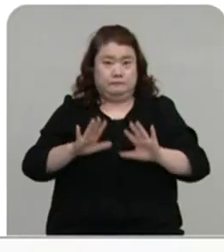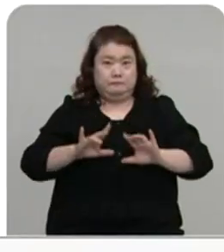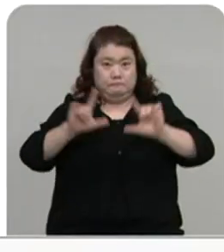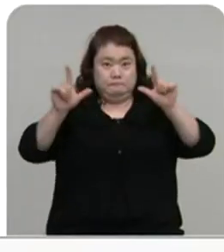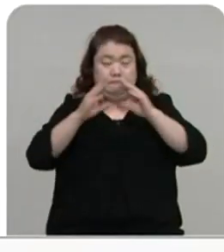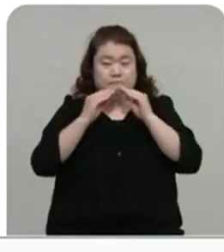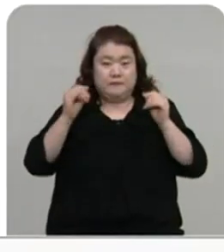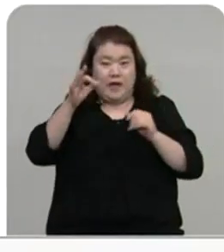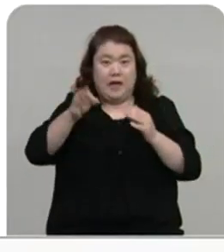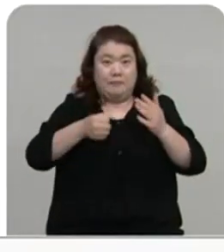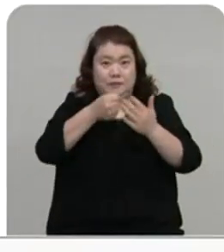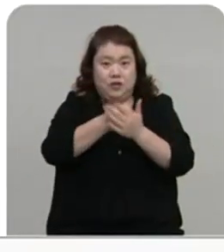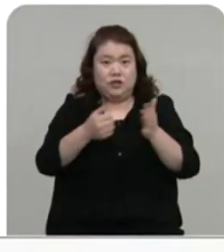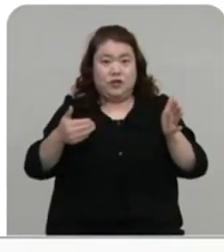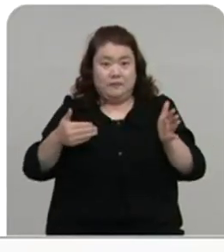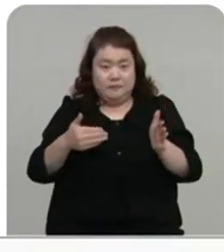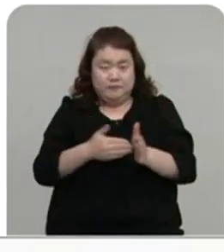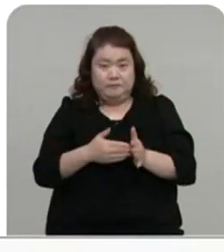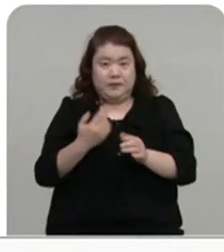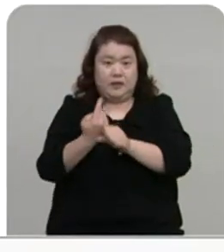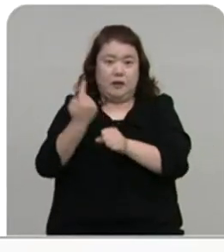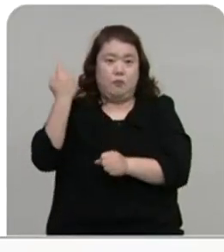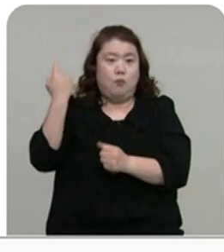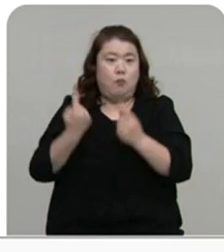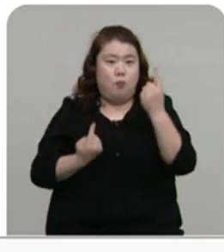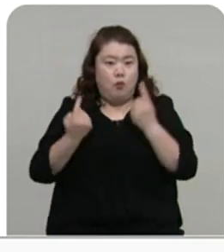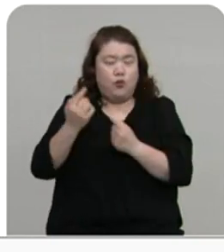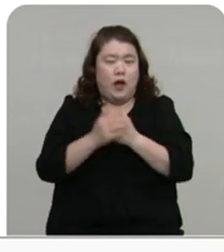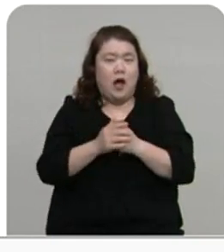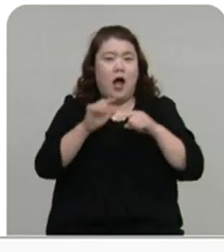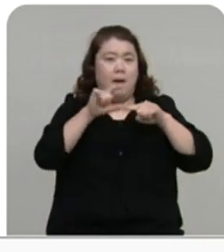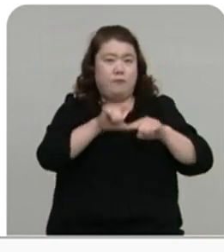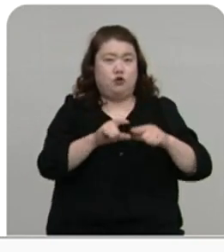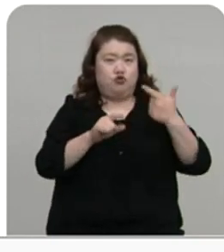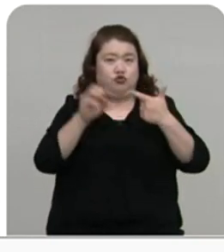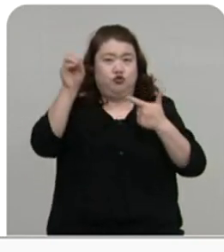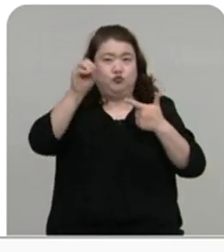를 결정했는데 한 해 전보다 평균 6%가량 떨어졌습니다.